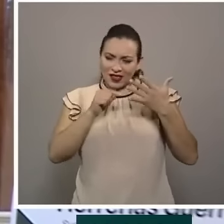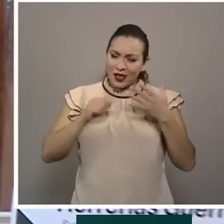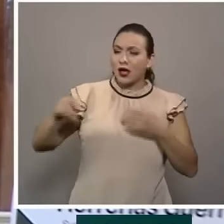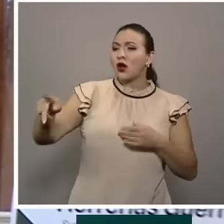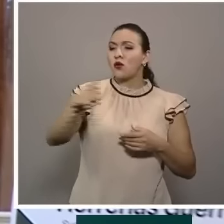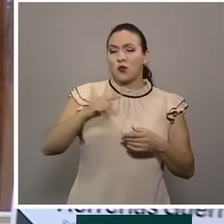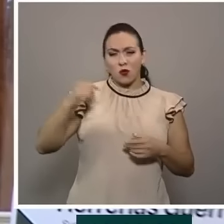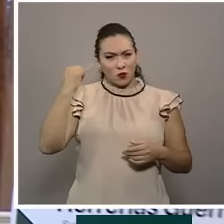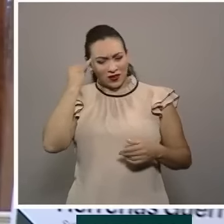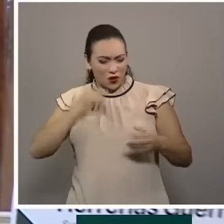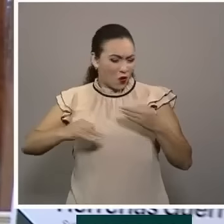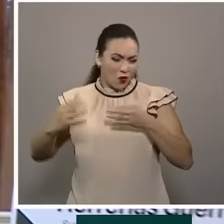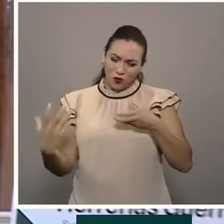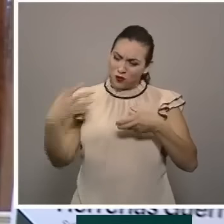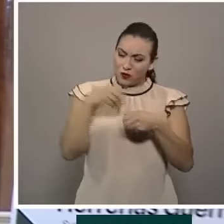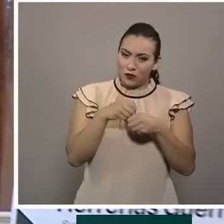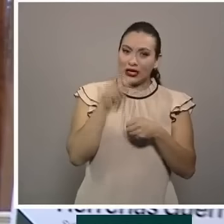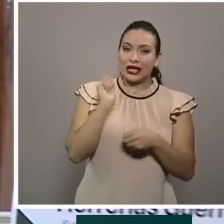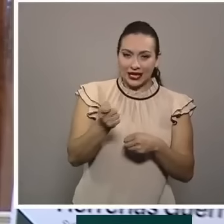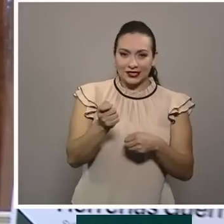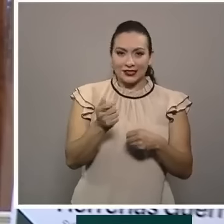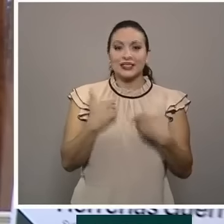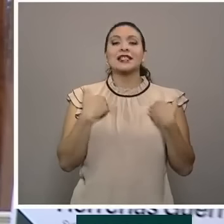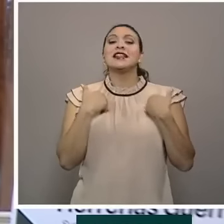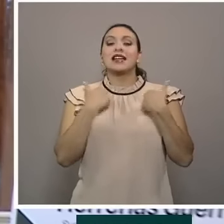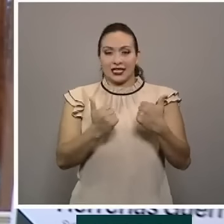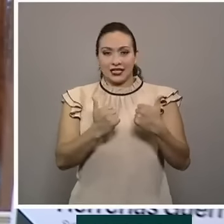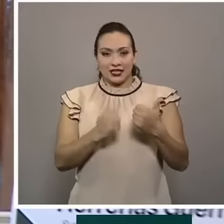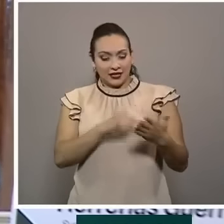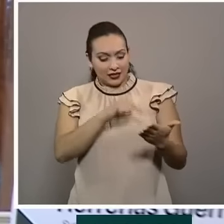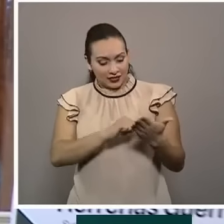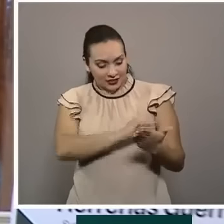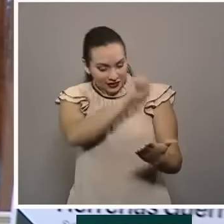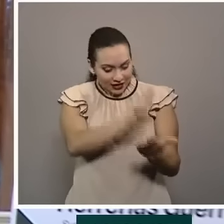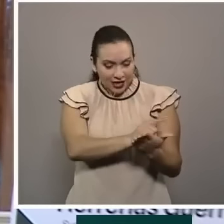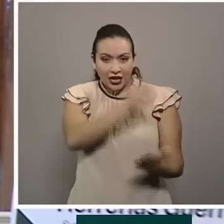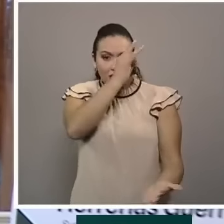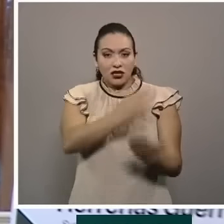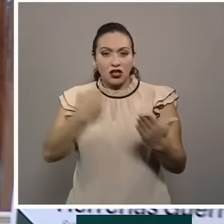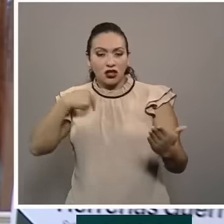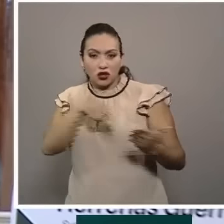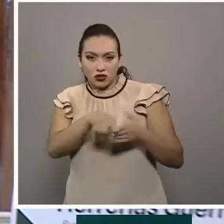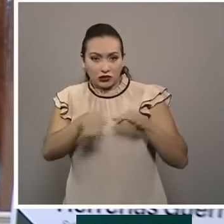comprender que no solo la letra de la ley debe guiar nuestra actuación, sino también el marco